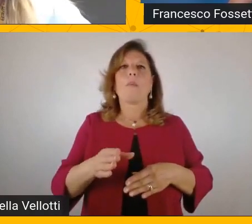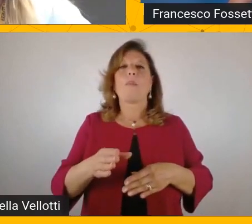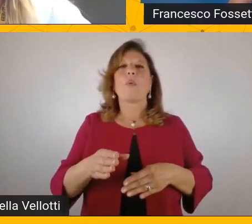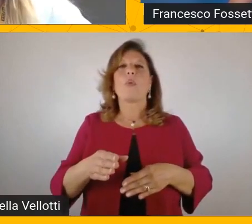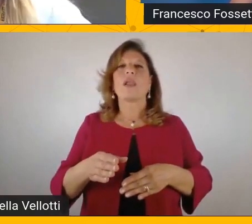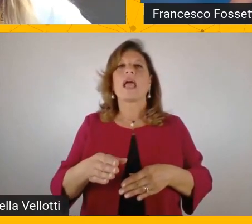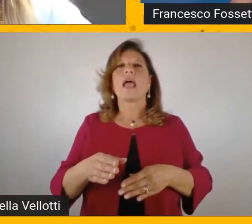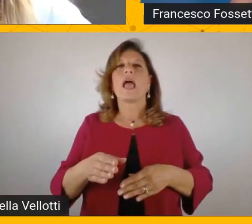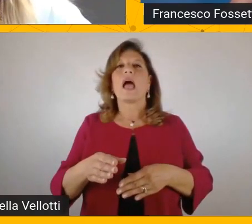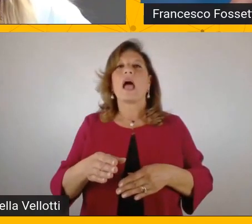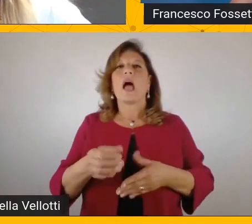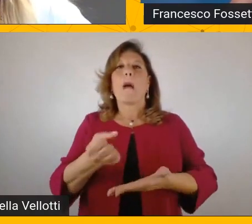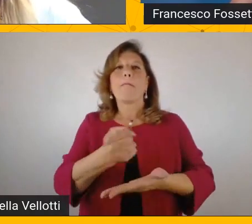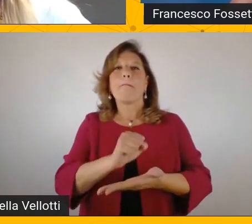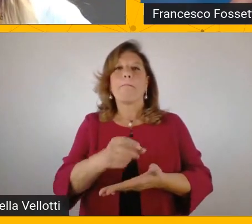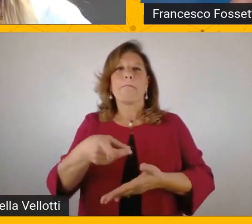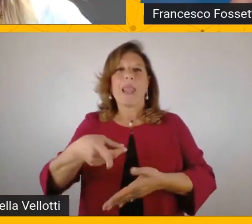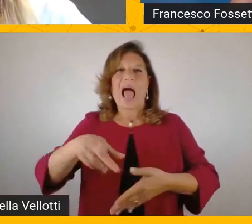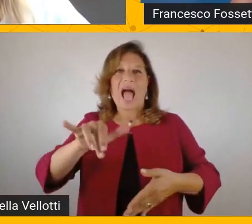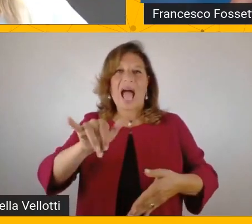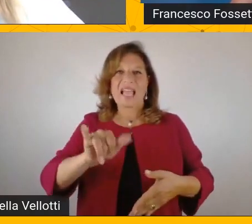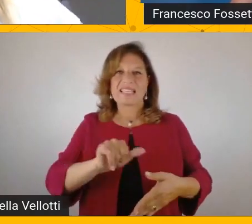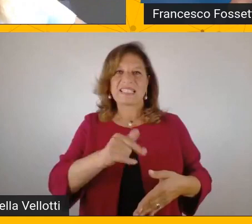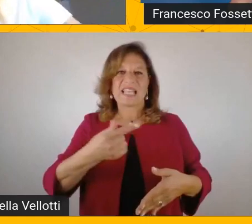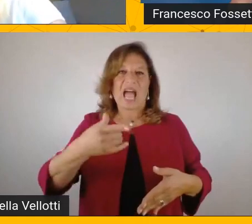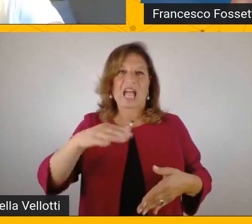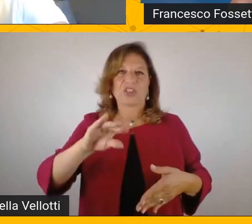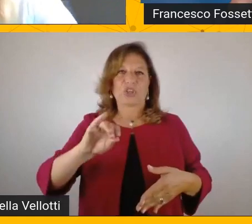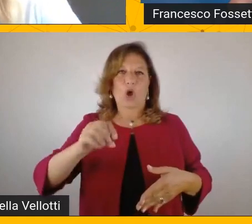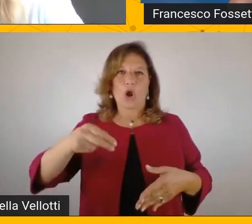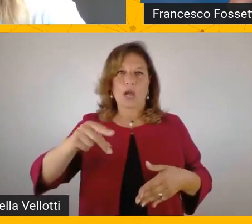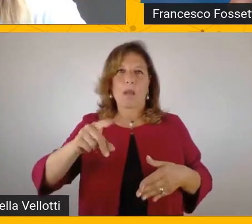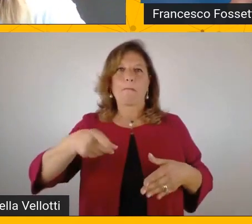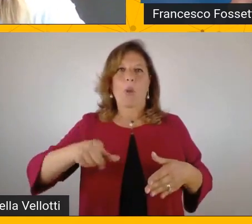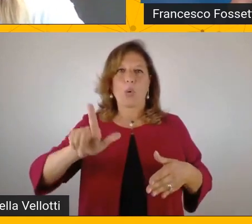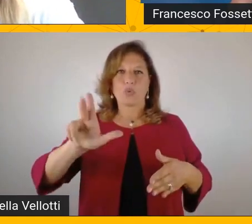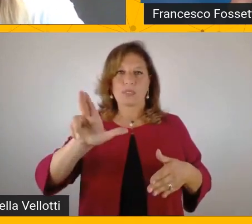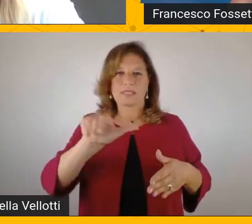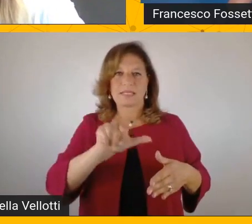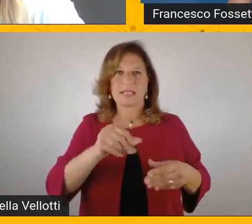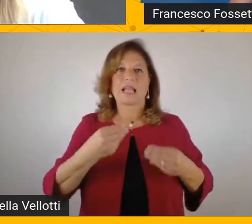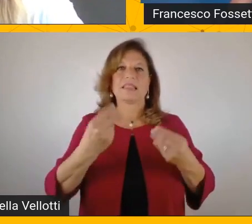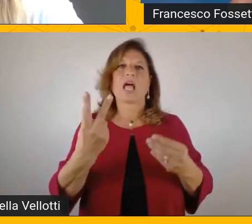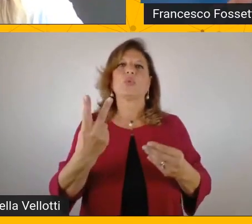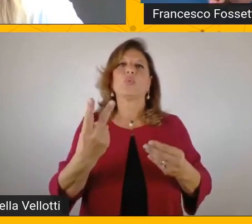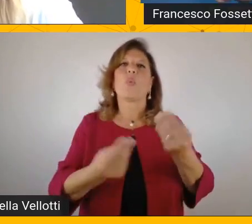PlayStation plus che da due